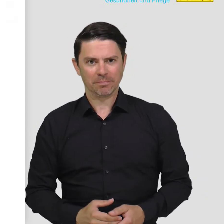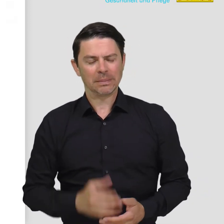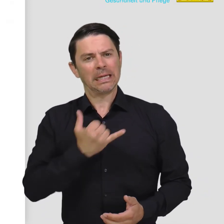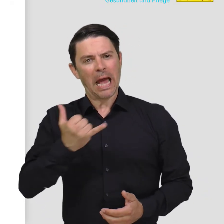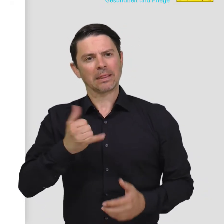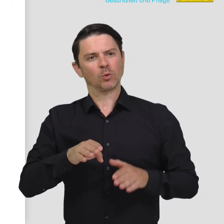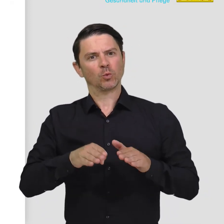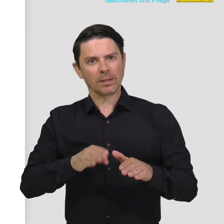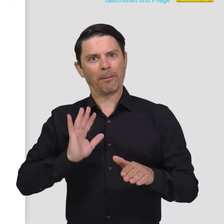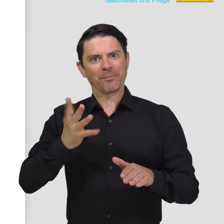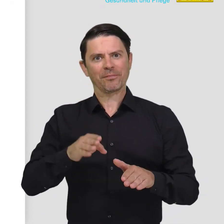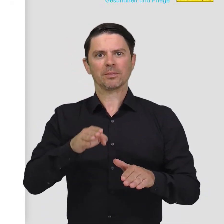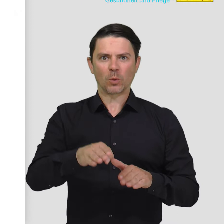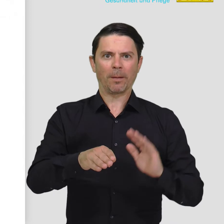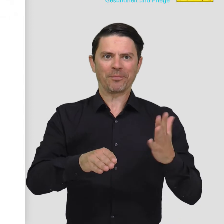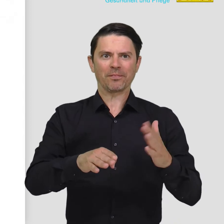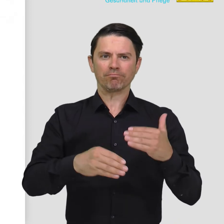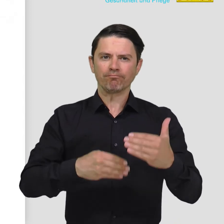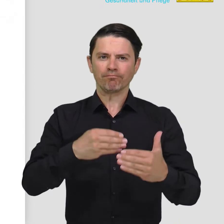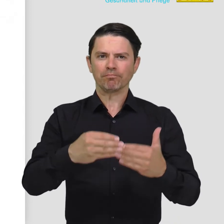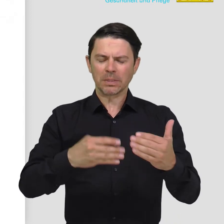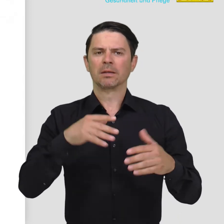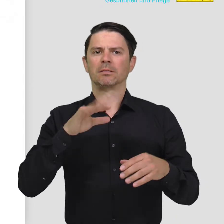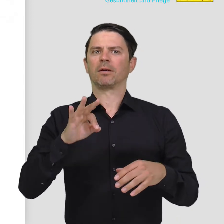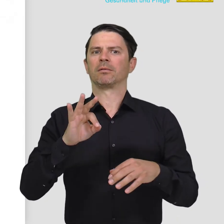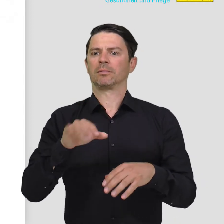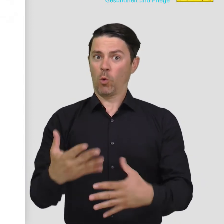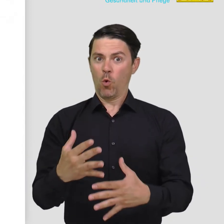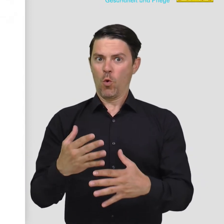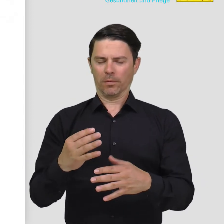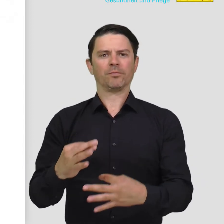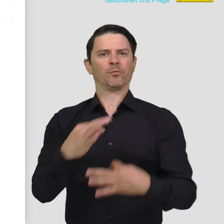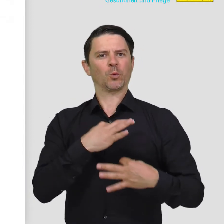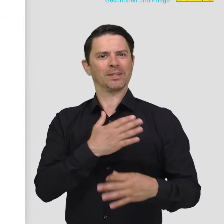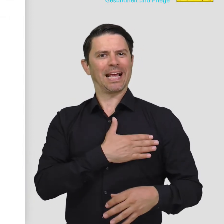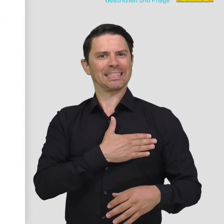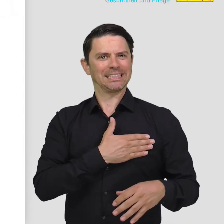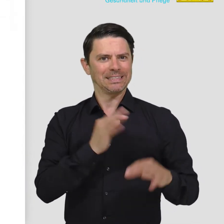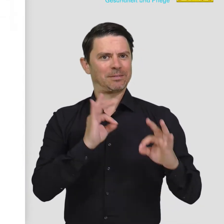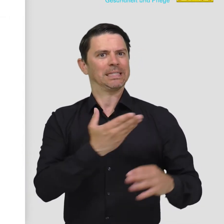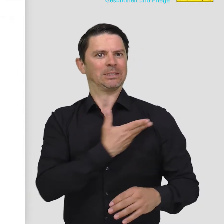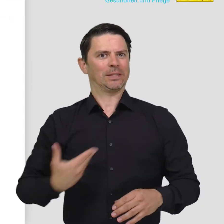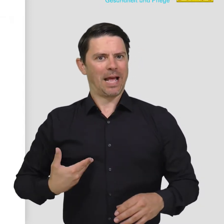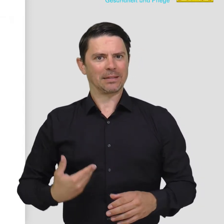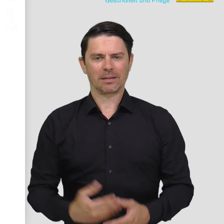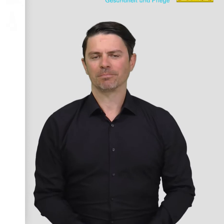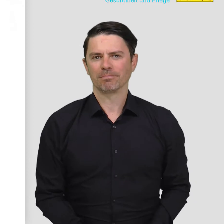Jeder Schritt mehr ist ein Fortschritt und wirkt sich auf jeden Fall positiv auf Ihre (Herz-) Gesundheit aus.